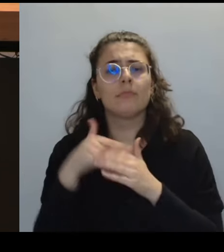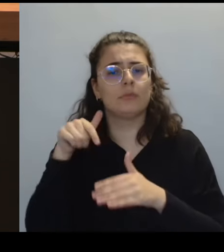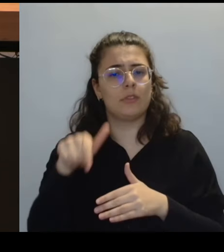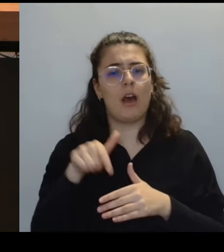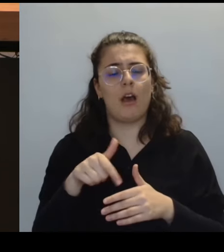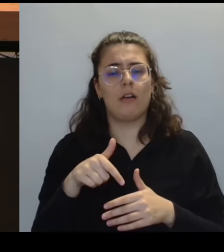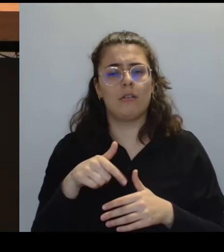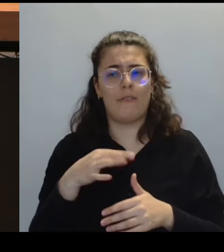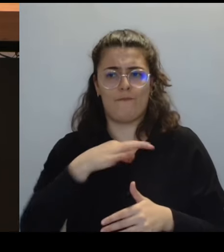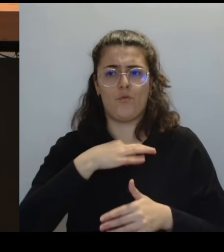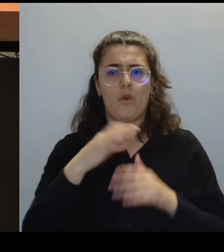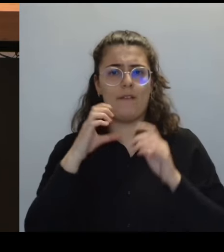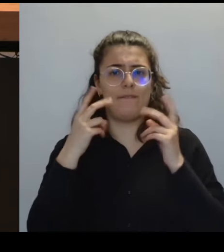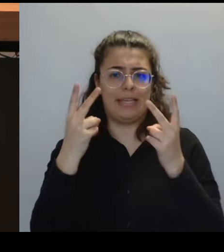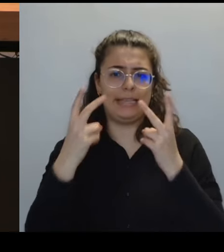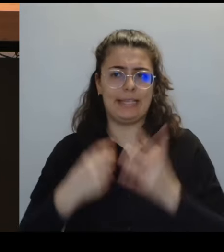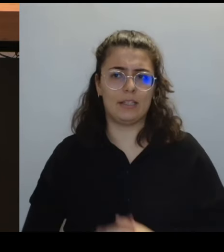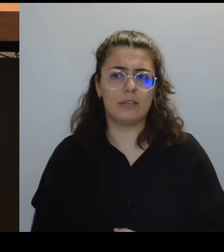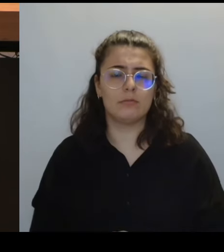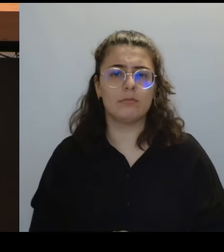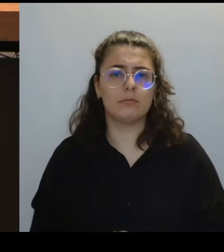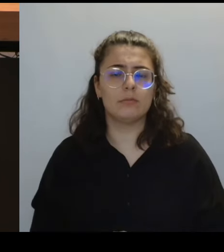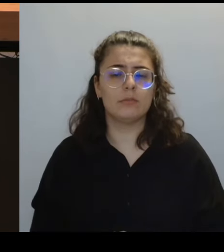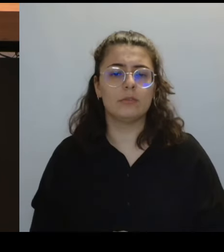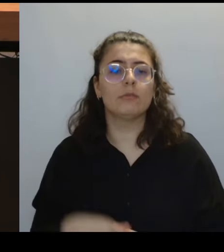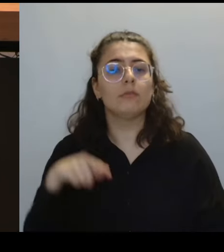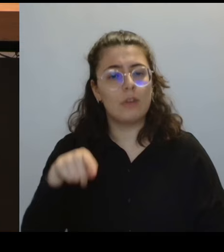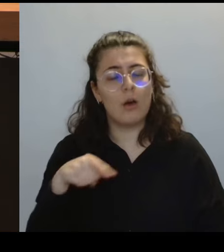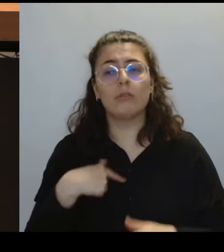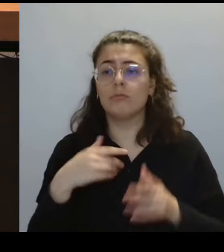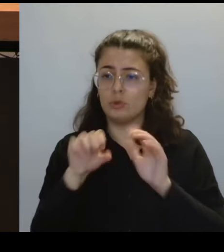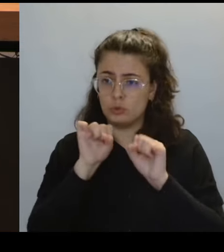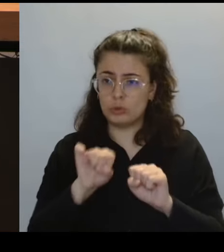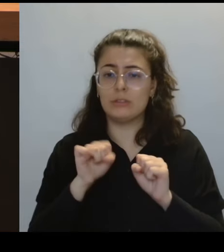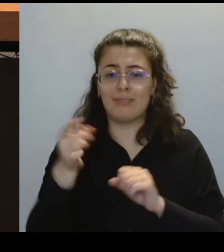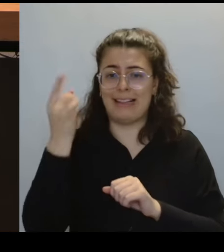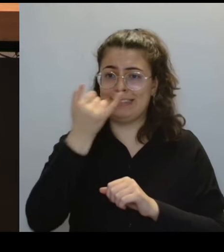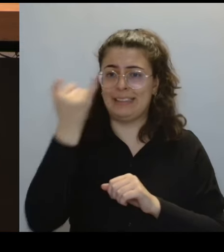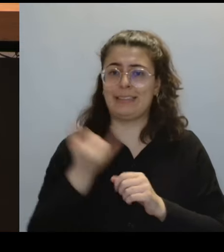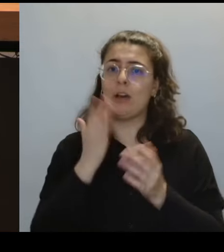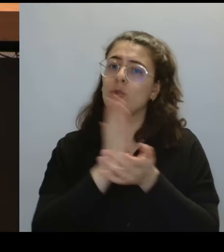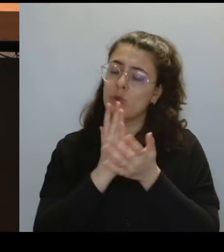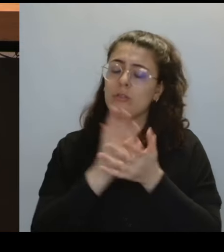Diesen Schutz haben wir im letzten Jahr bereits umgesetzt. Daher sehen wir momentan keinen